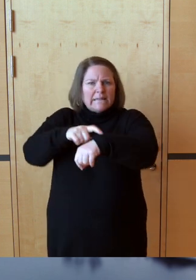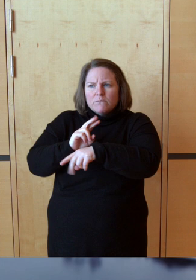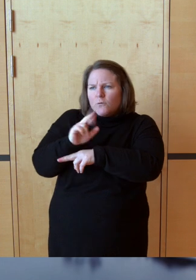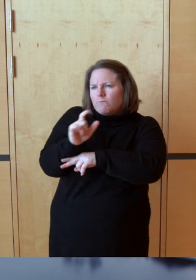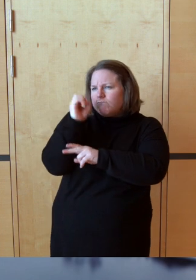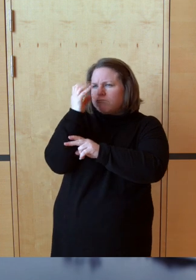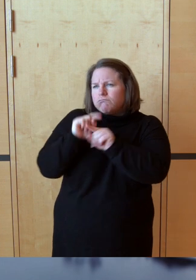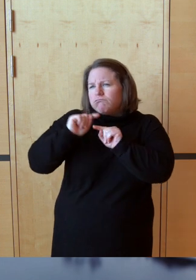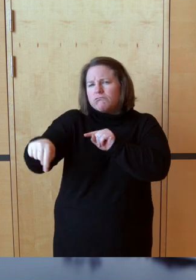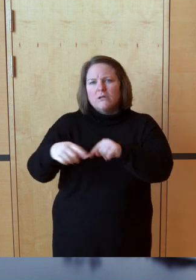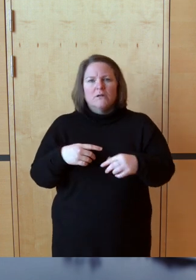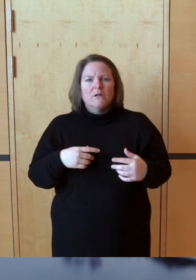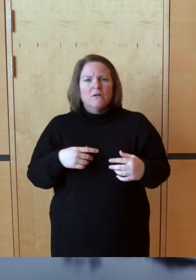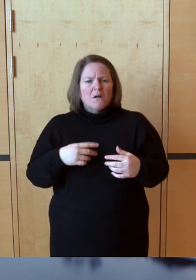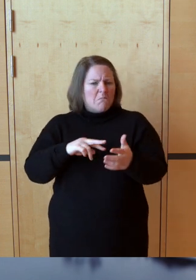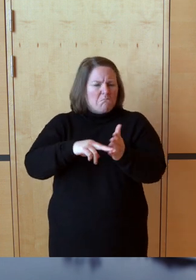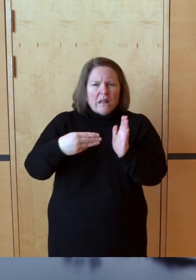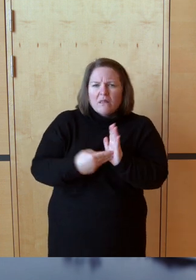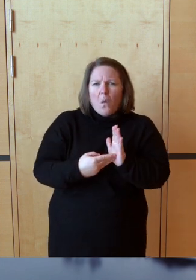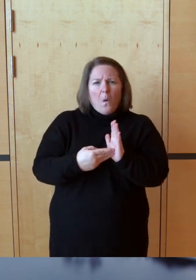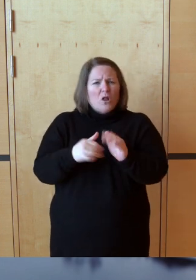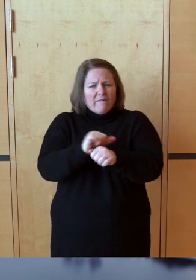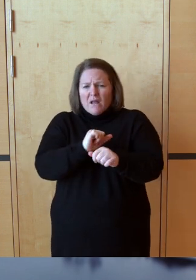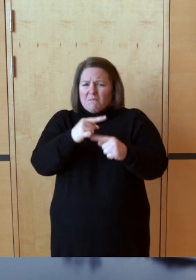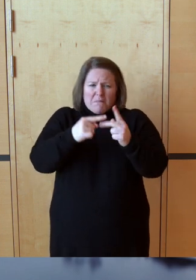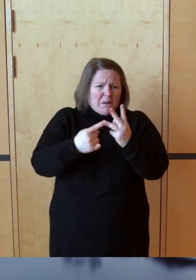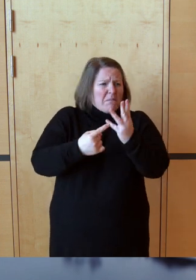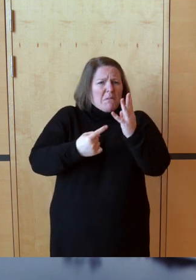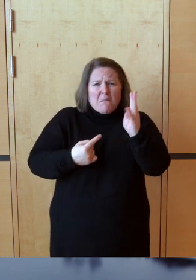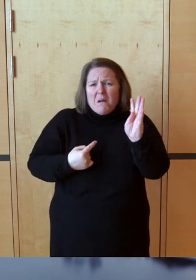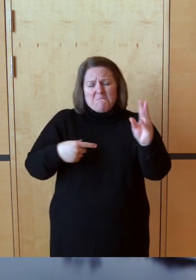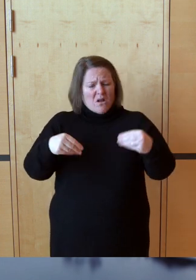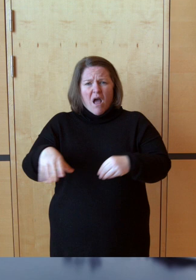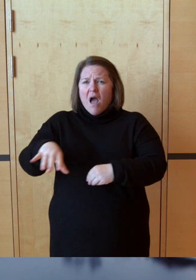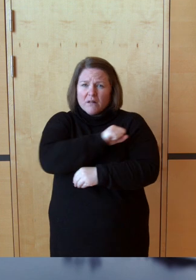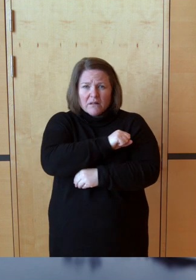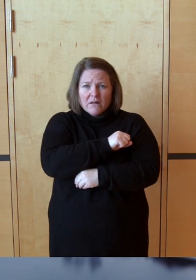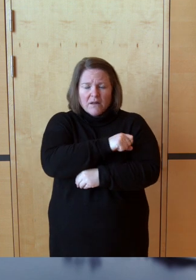Metoder material verktyg och så vidare och så vidare Tycker iallafall Vi liberalerna